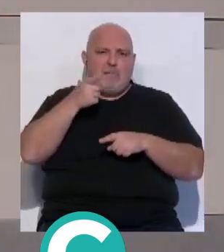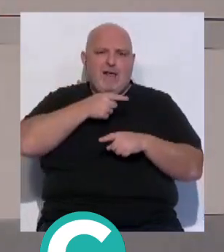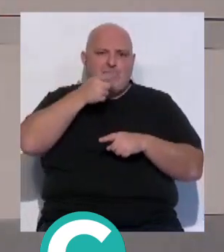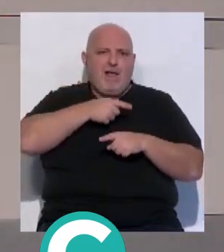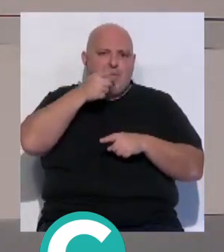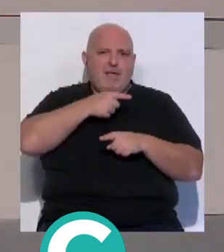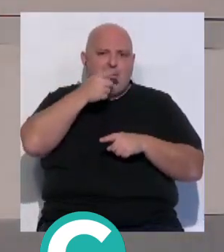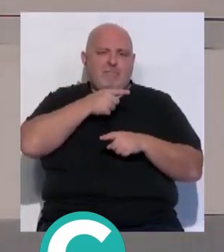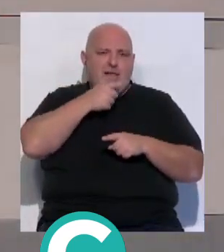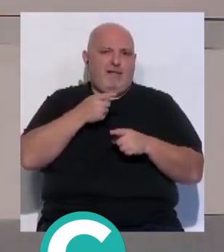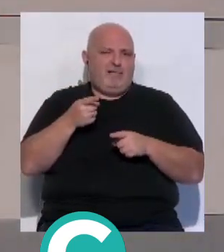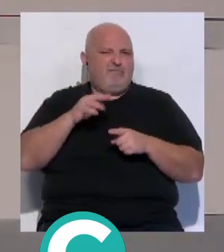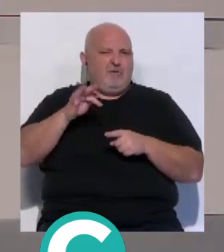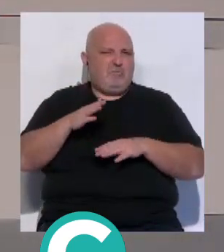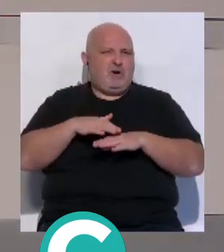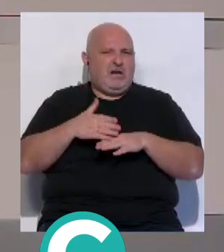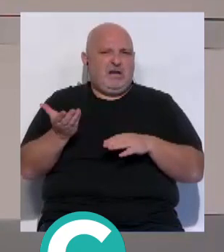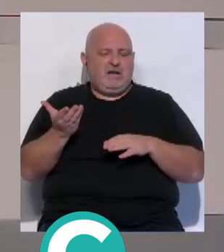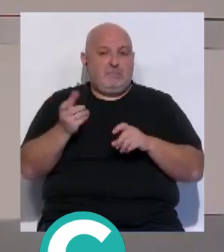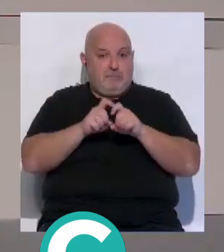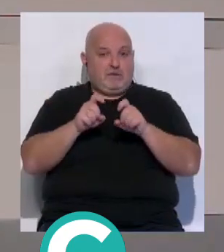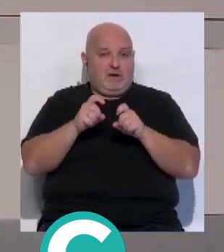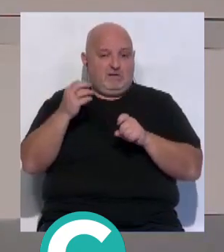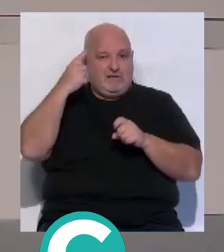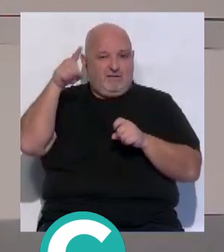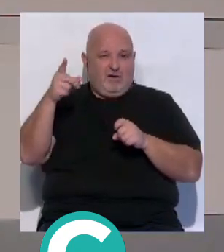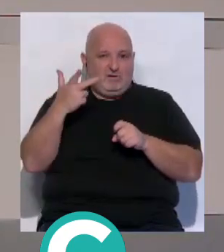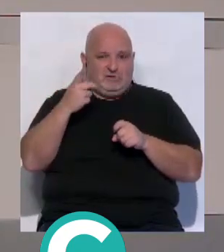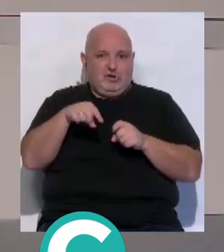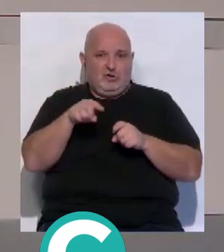que primero que sabe lo que tiene que hacer es el propio empresario nosotros yo estuve dentro